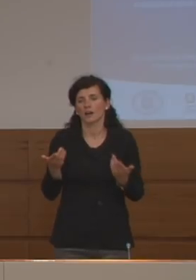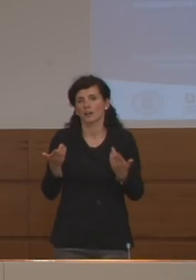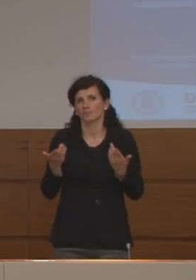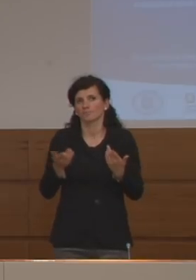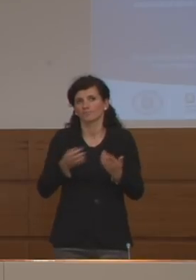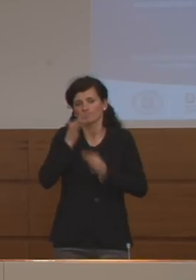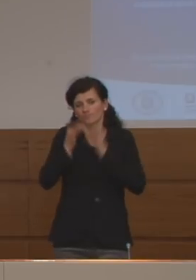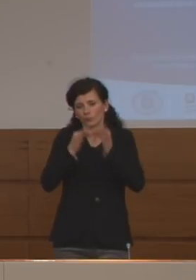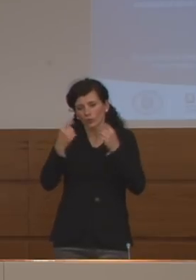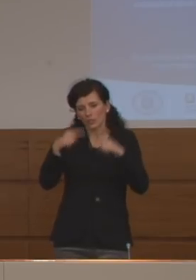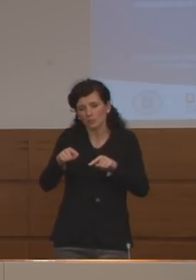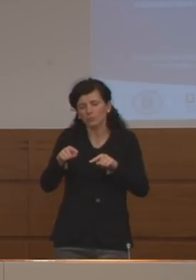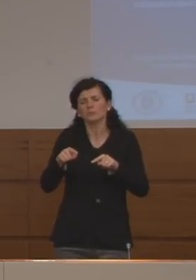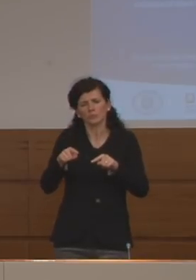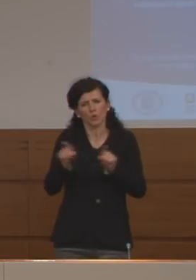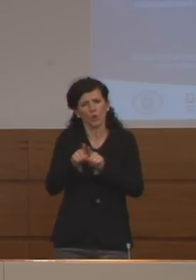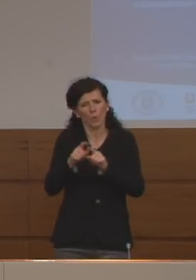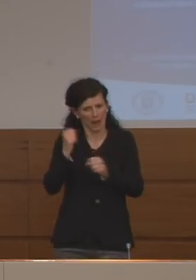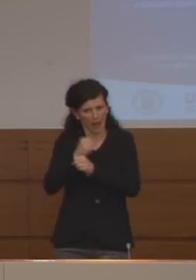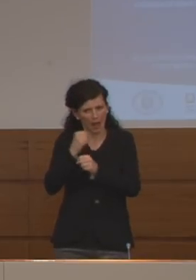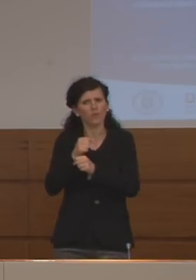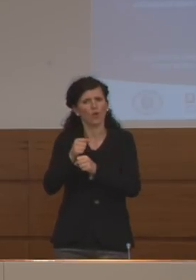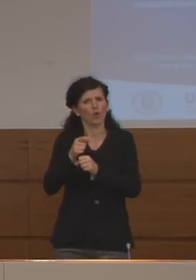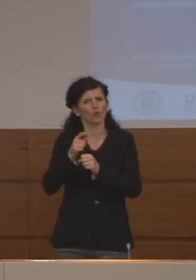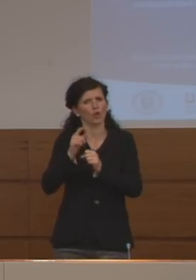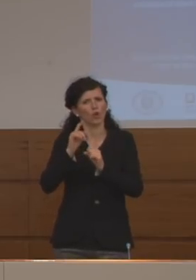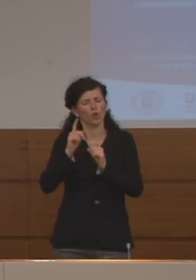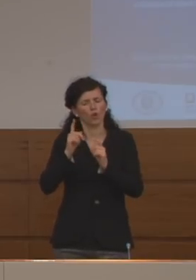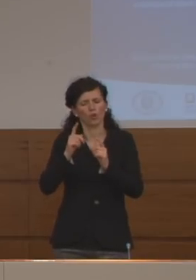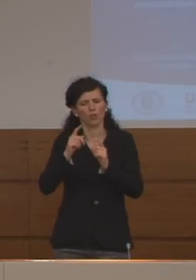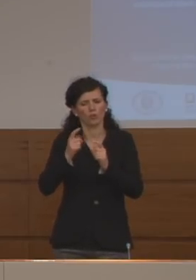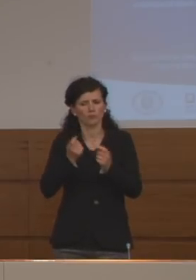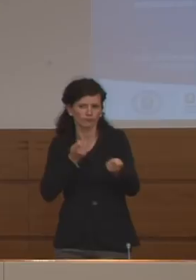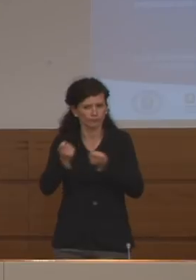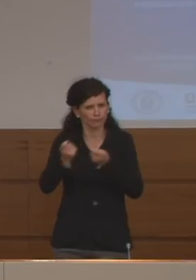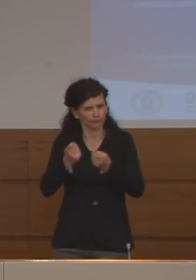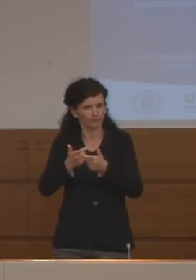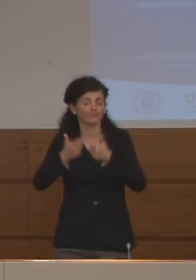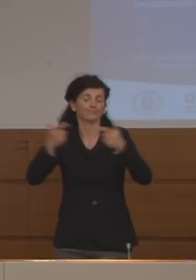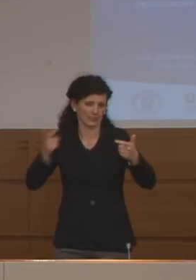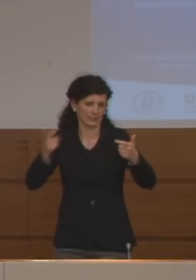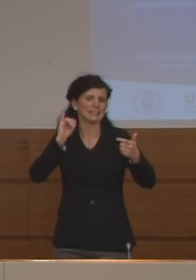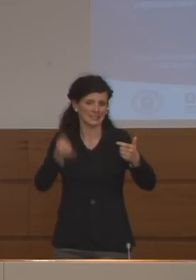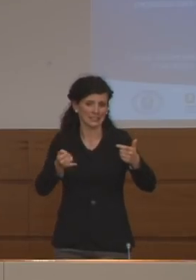da incentivare, di una pratica che viene gestita a livello privatistico,